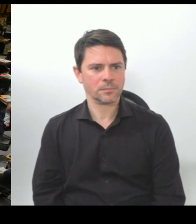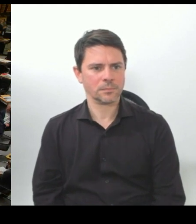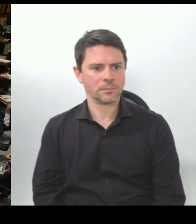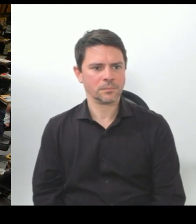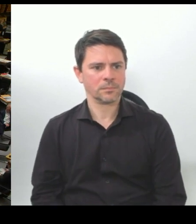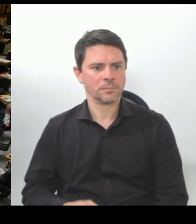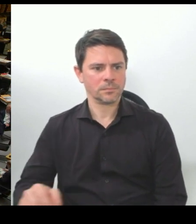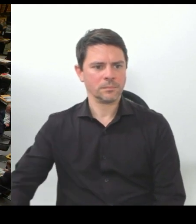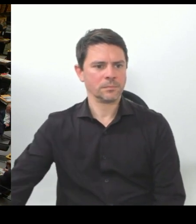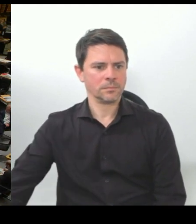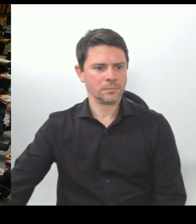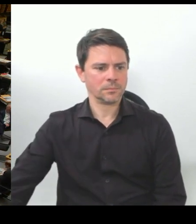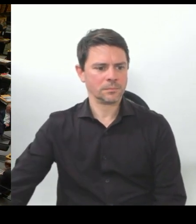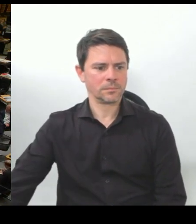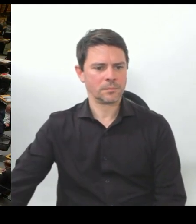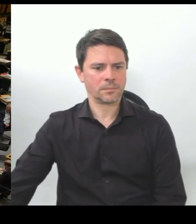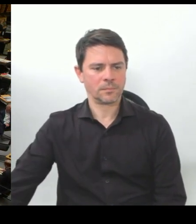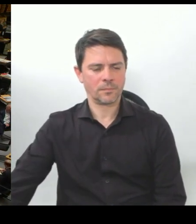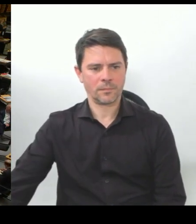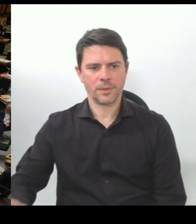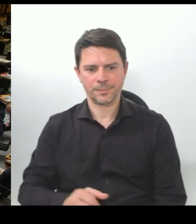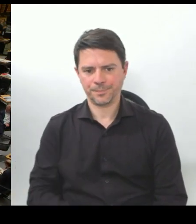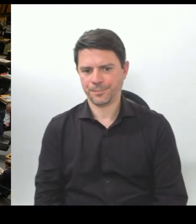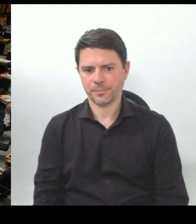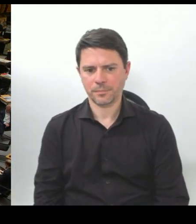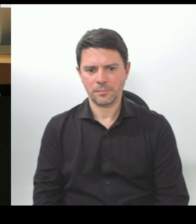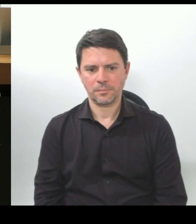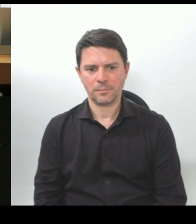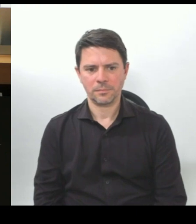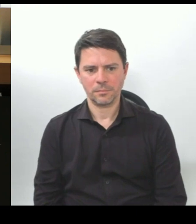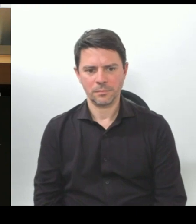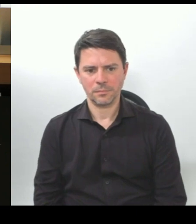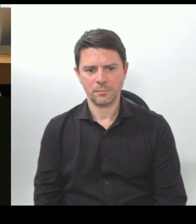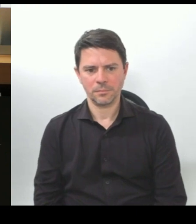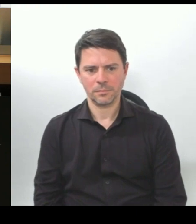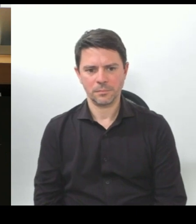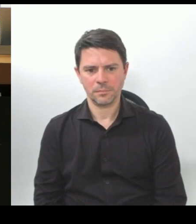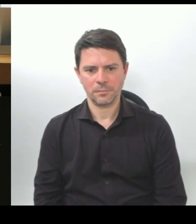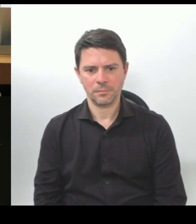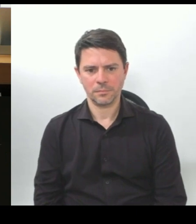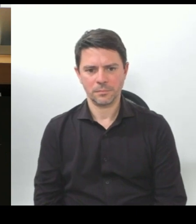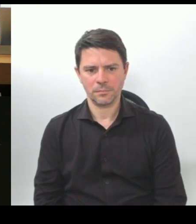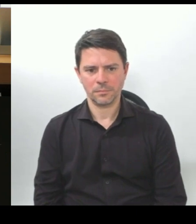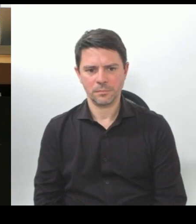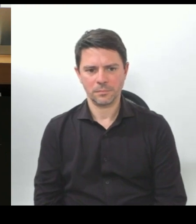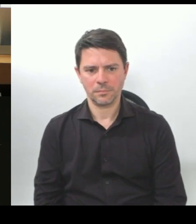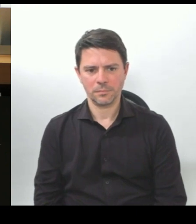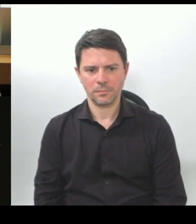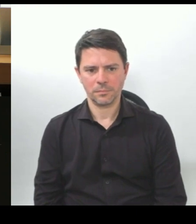Sehr geehrte Frau Präsidentin, liebe Kolleginnen und Kollegen! Zunächst einmal möchte ich sagen, dass wir das Thema